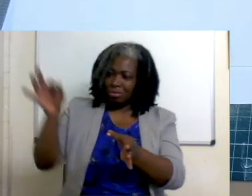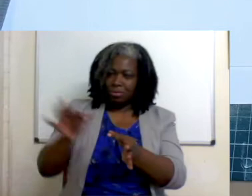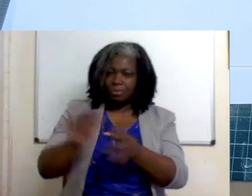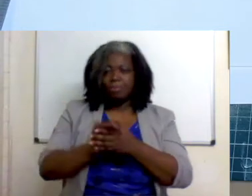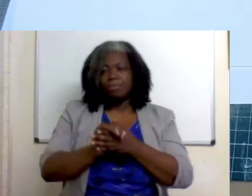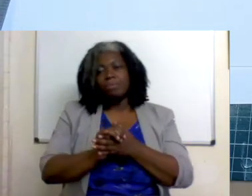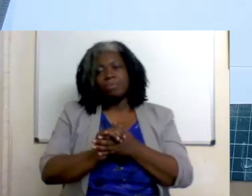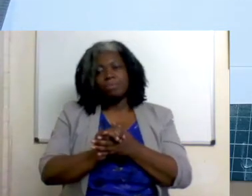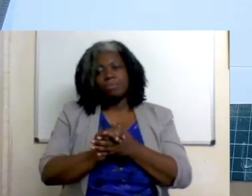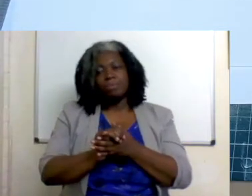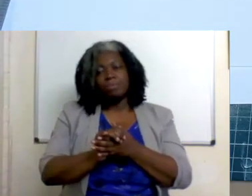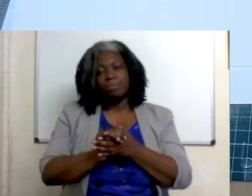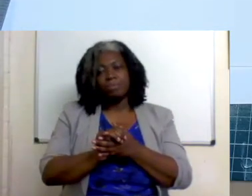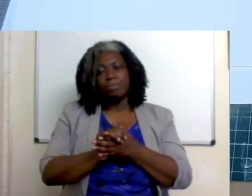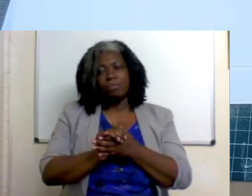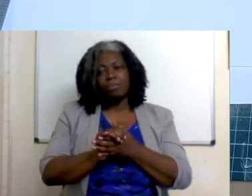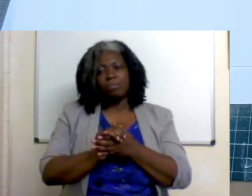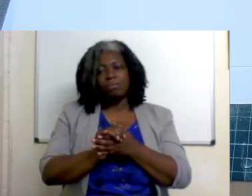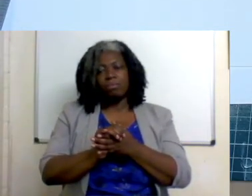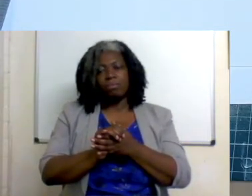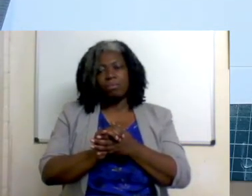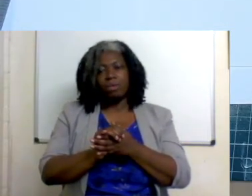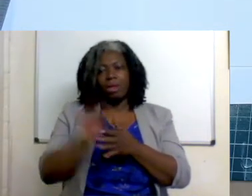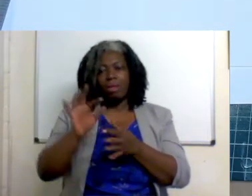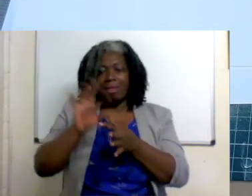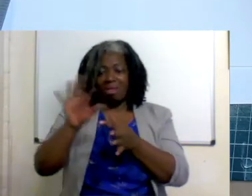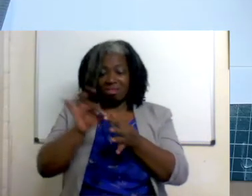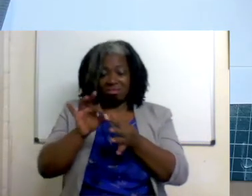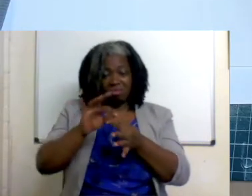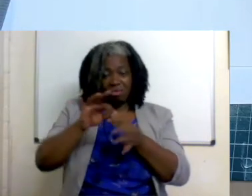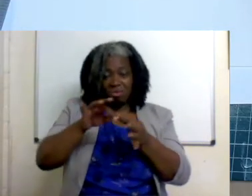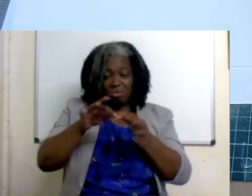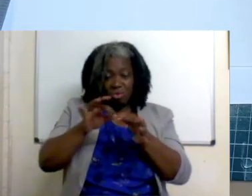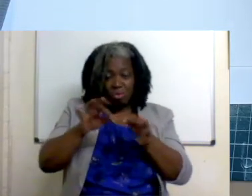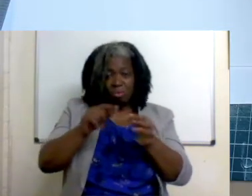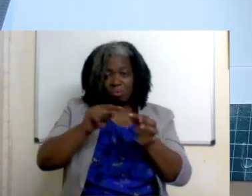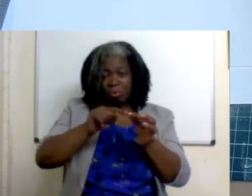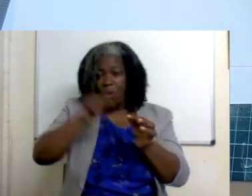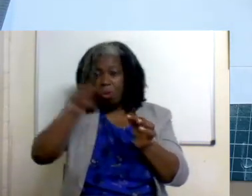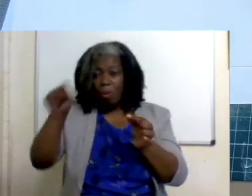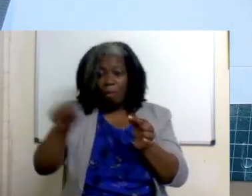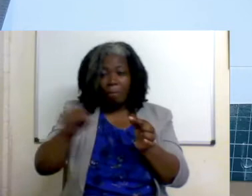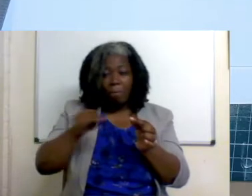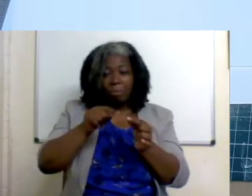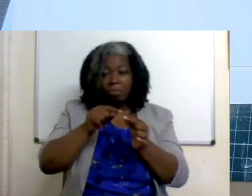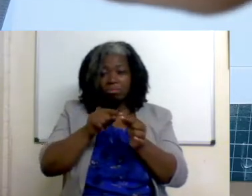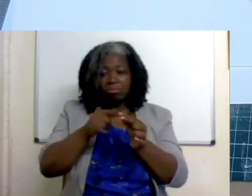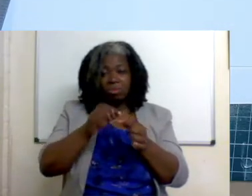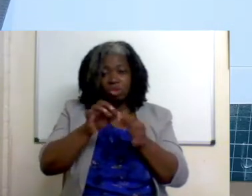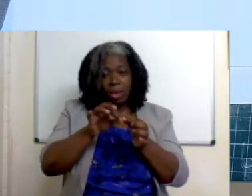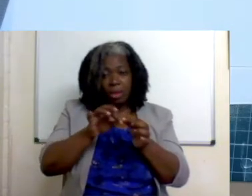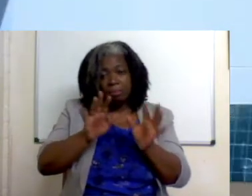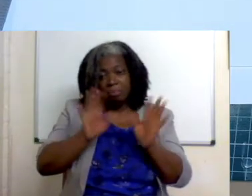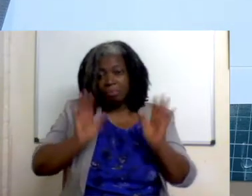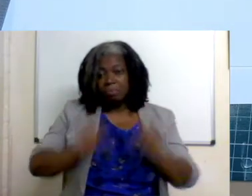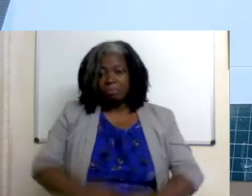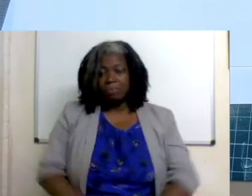te jehly a na konci jsem udelal uzlik. Tak, to je klasicka